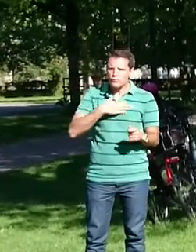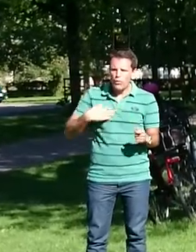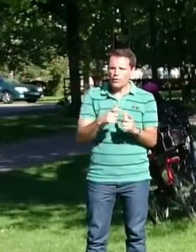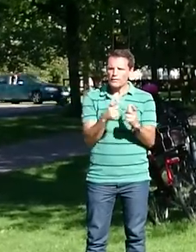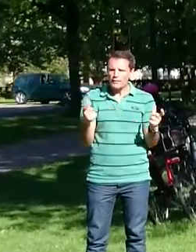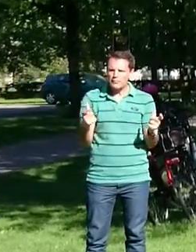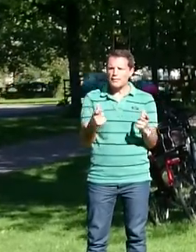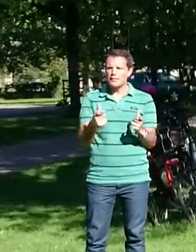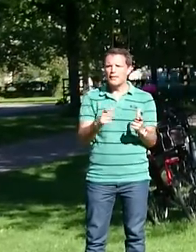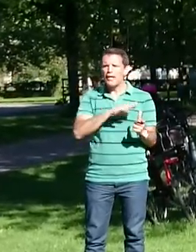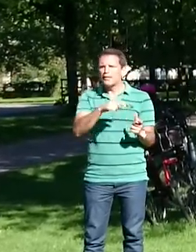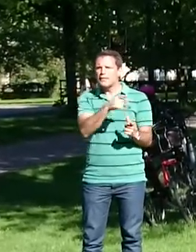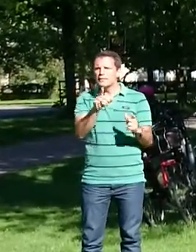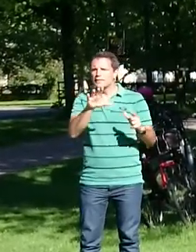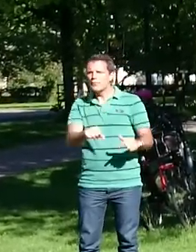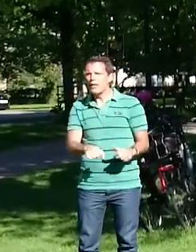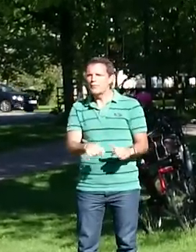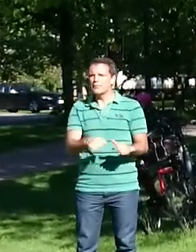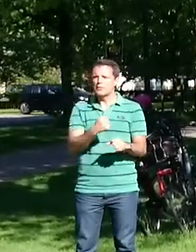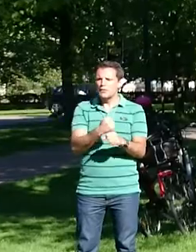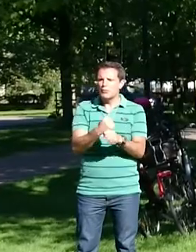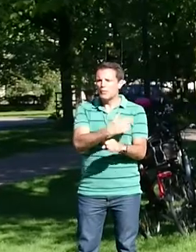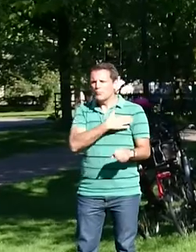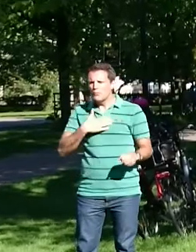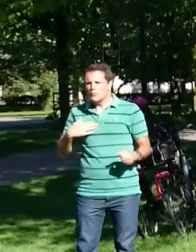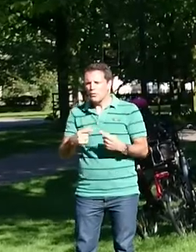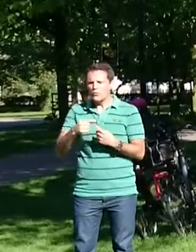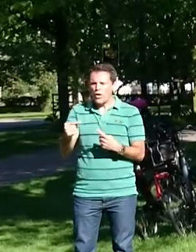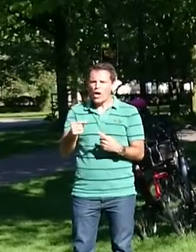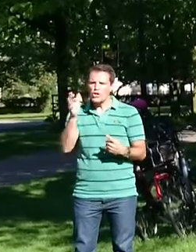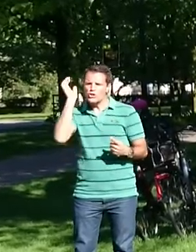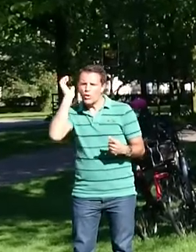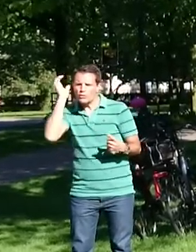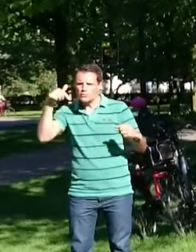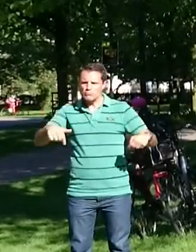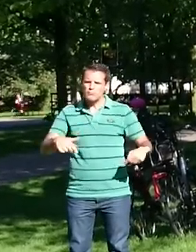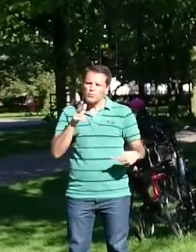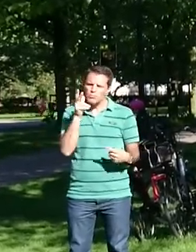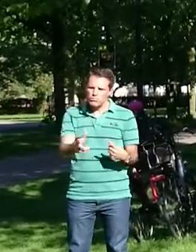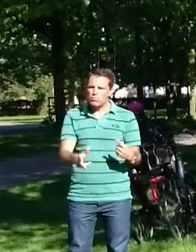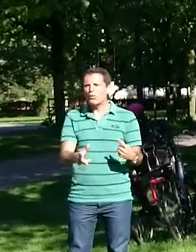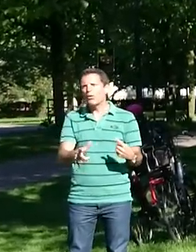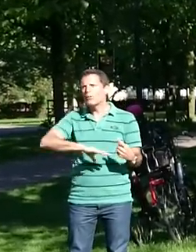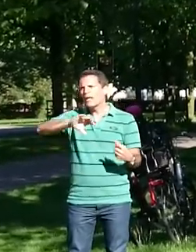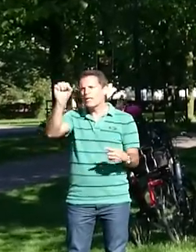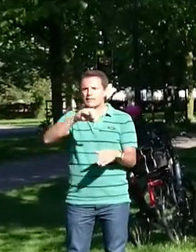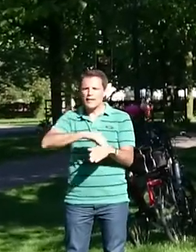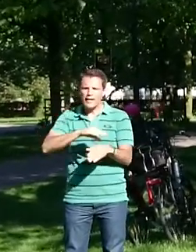Alla er som har stått och bemannat våra valkiosker här i Göteborg och runt om i landet.